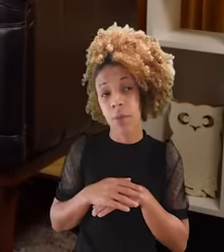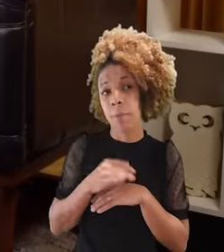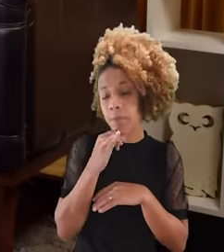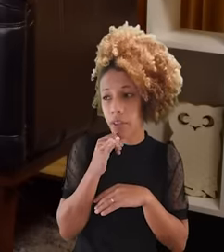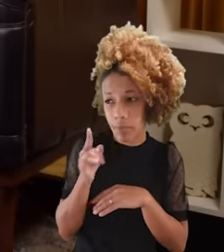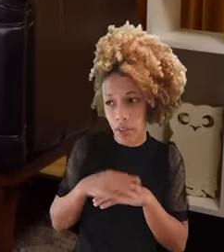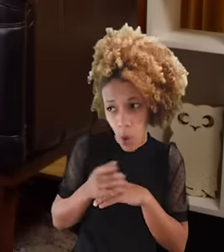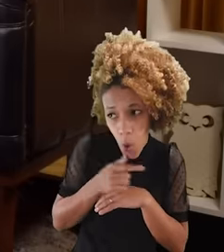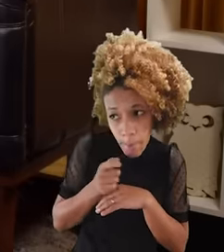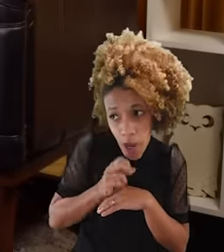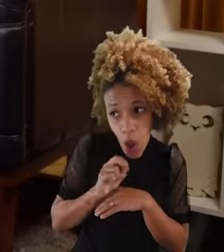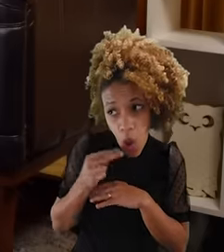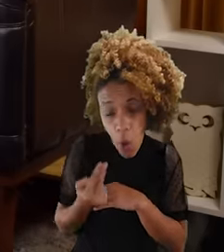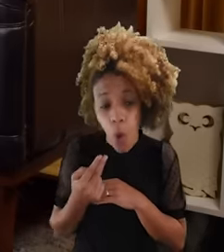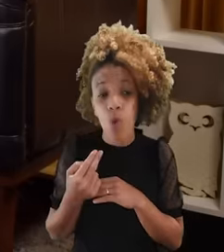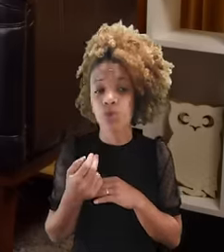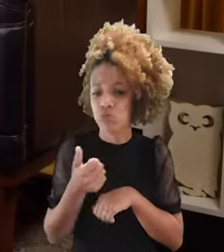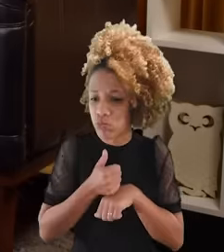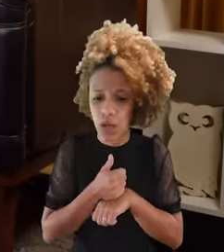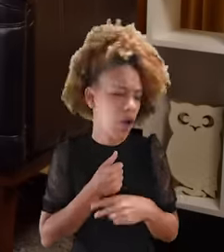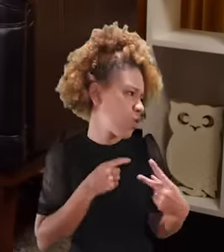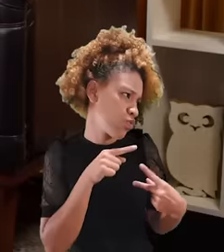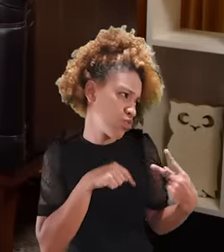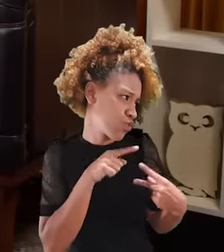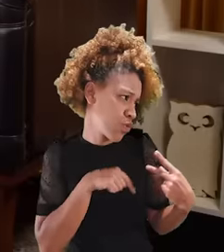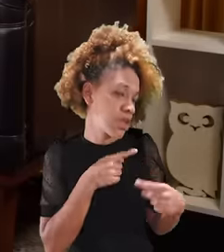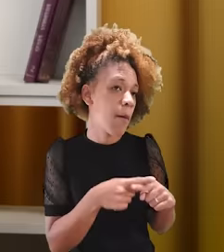vê como comediante ou humorista ou o qu não sou os dois porque eu acho que humorista é o cara que